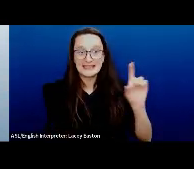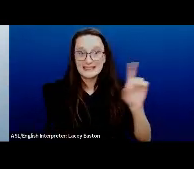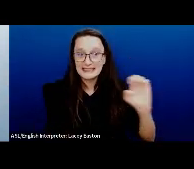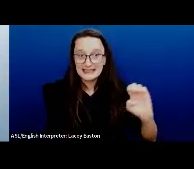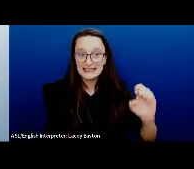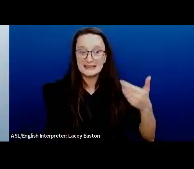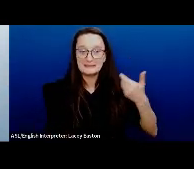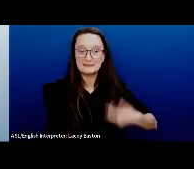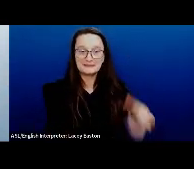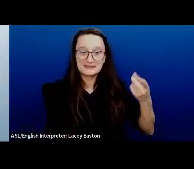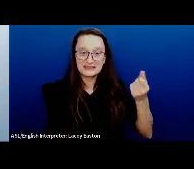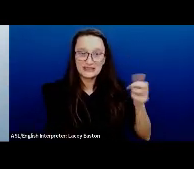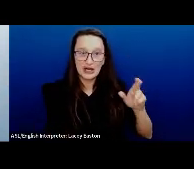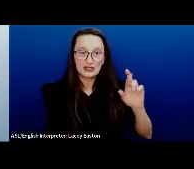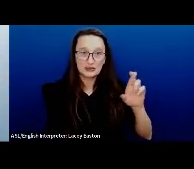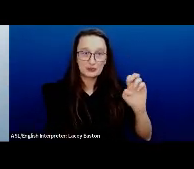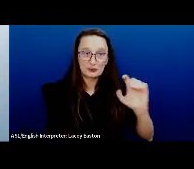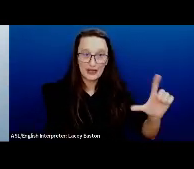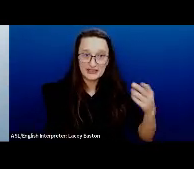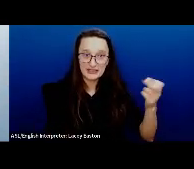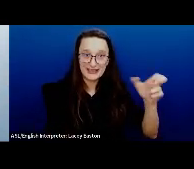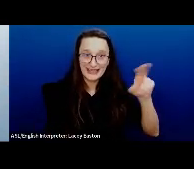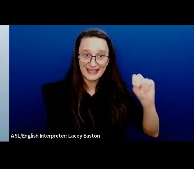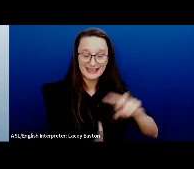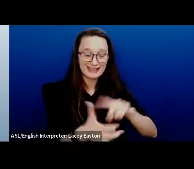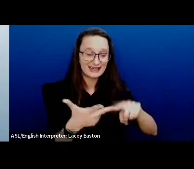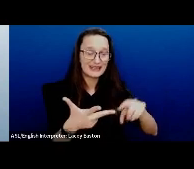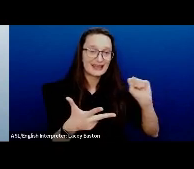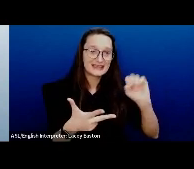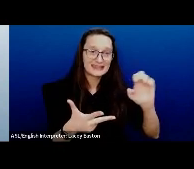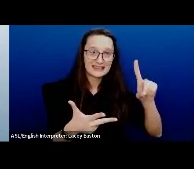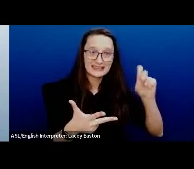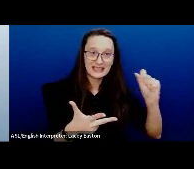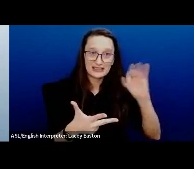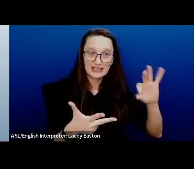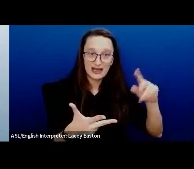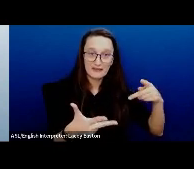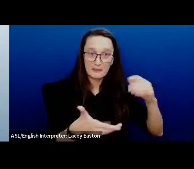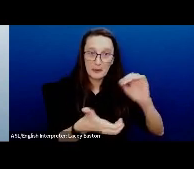Seeds of Partnership y la Oficina de Educación del Condado de Sacramento queremos reconocer y